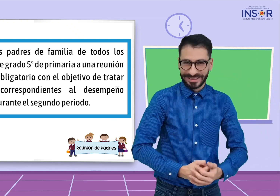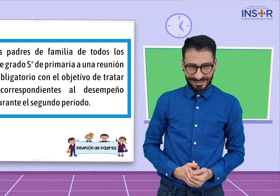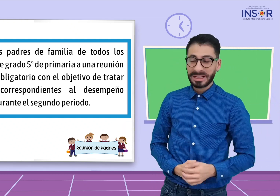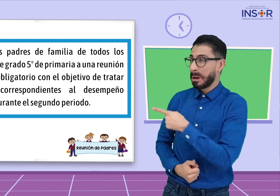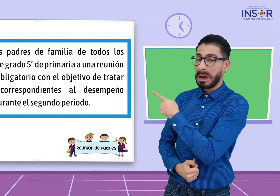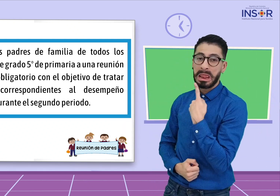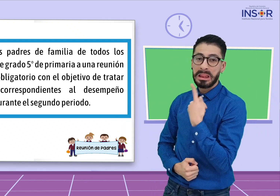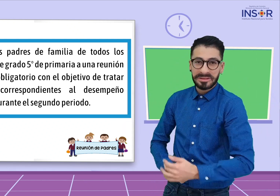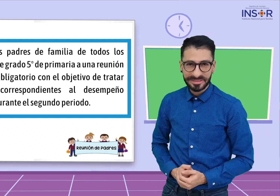Esto es lo que dice.